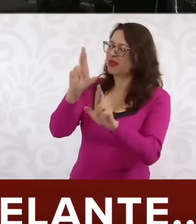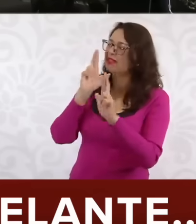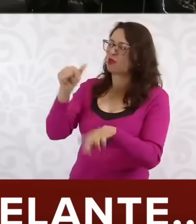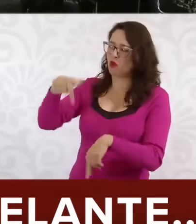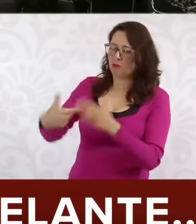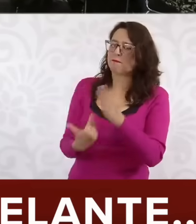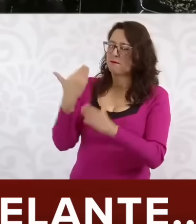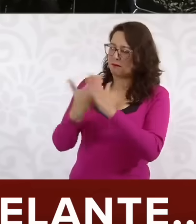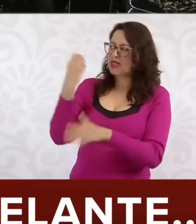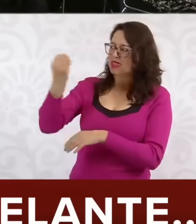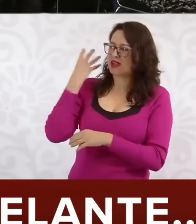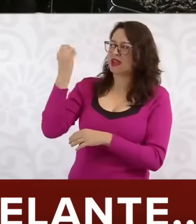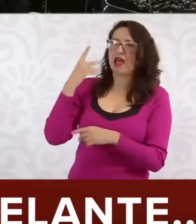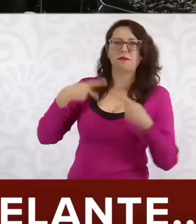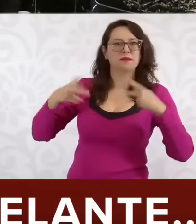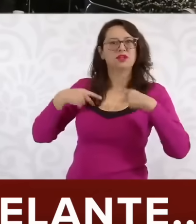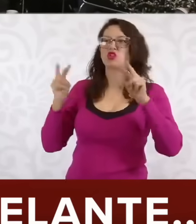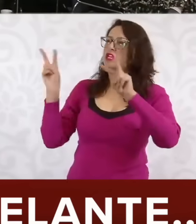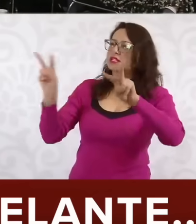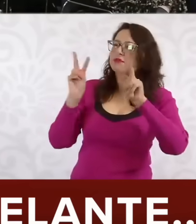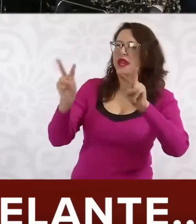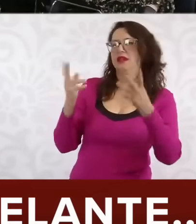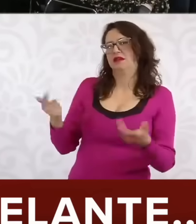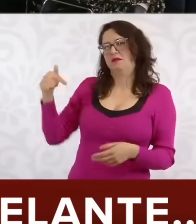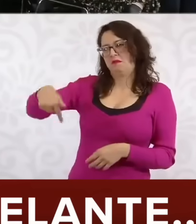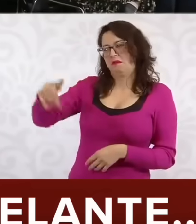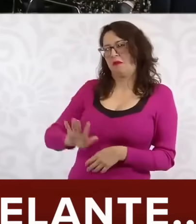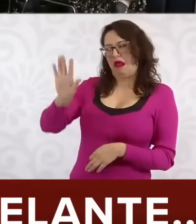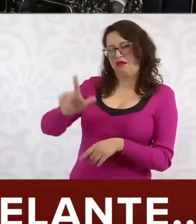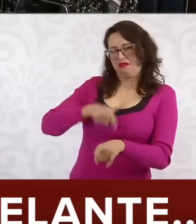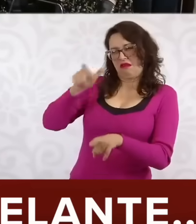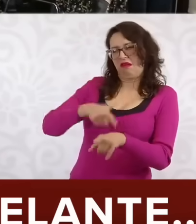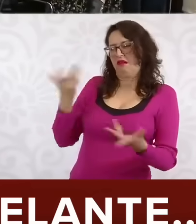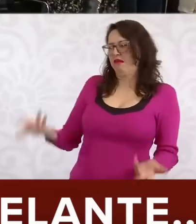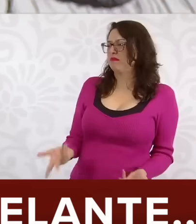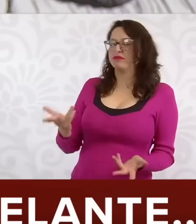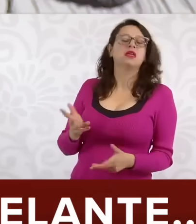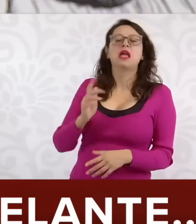del pueblo, por la gente que nos está viendo, por todos. Cada quien tiene un espacio para preguntar.